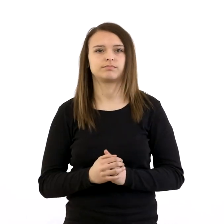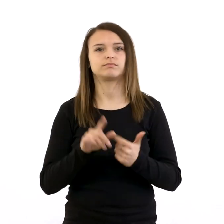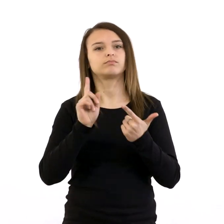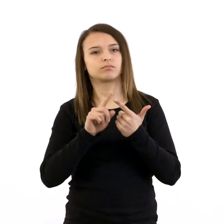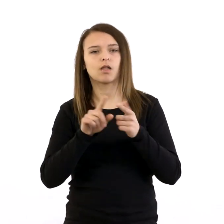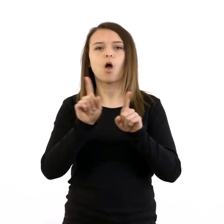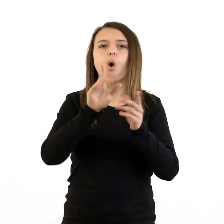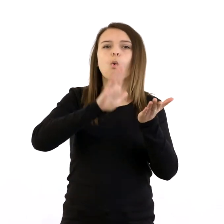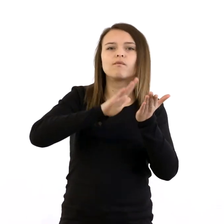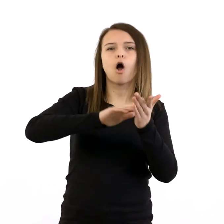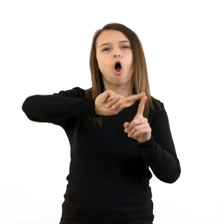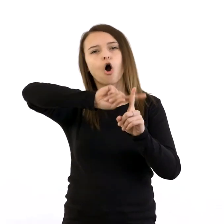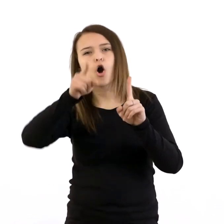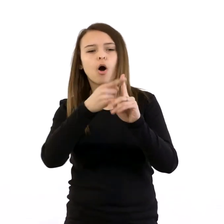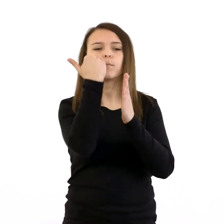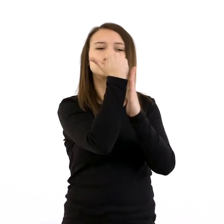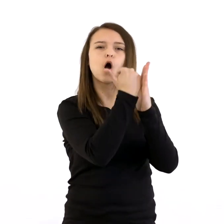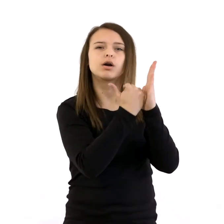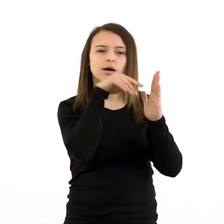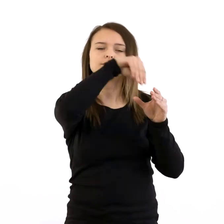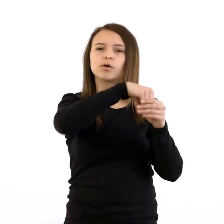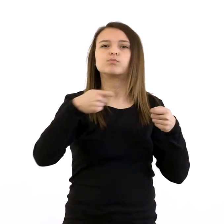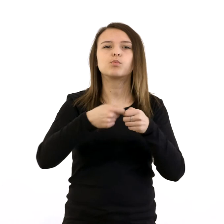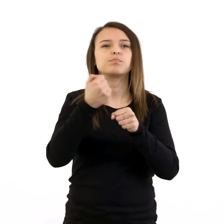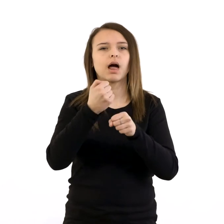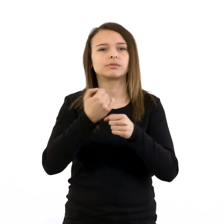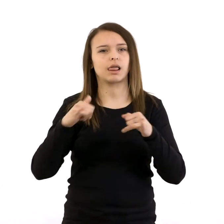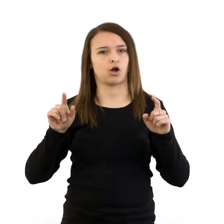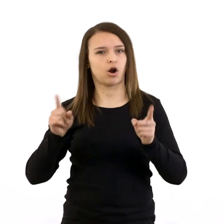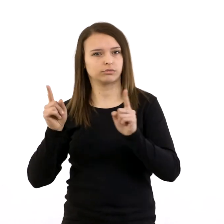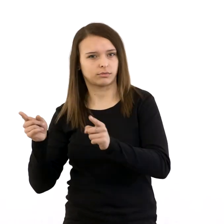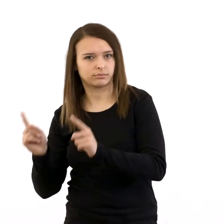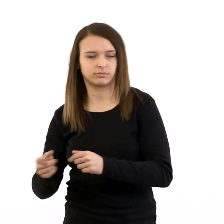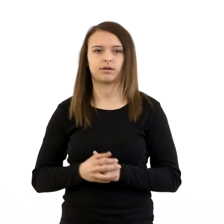uchwalanie rocznego programu współpracy z organizacjami,